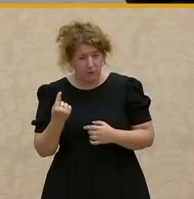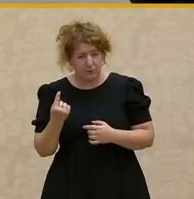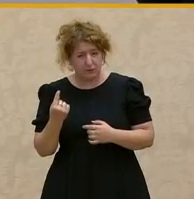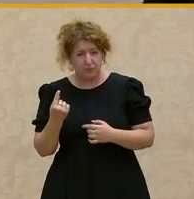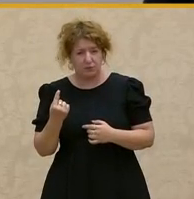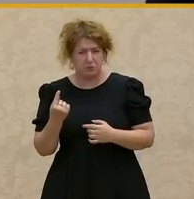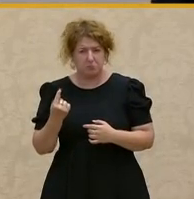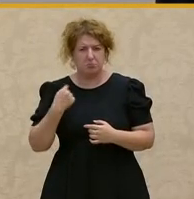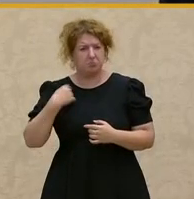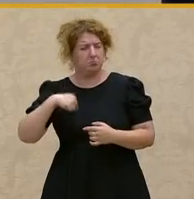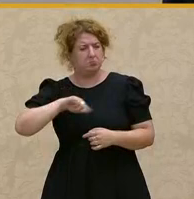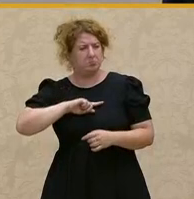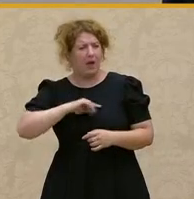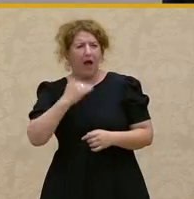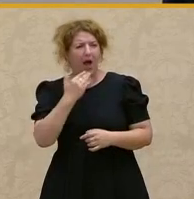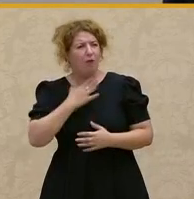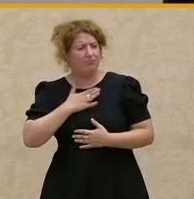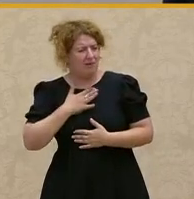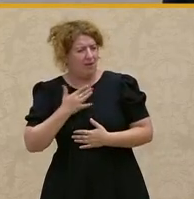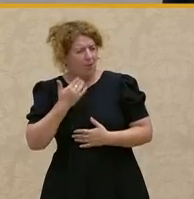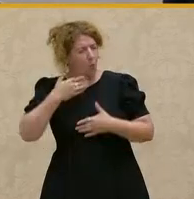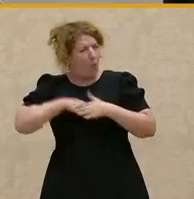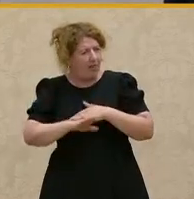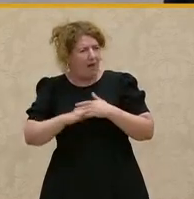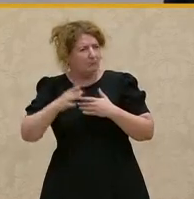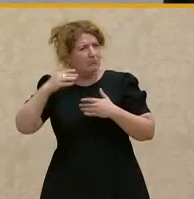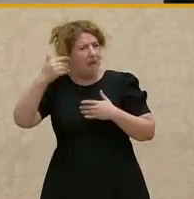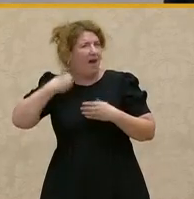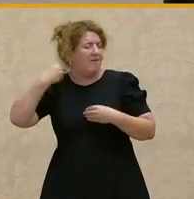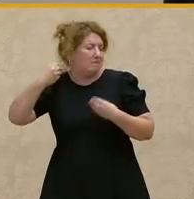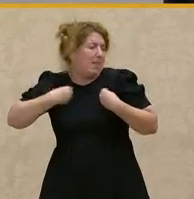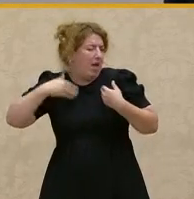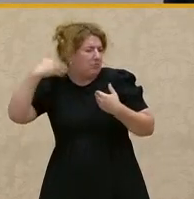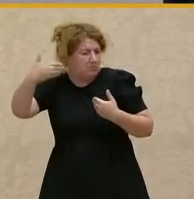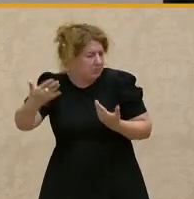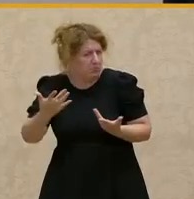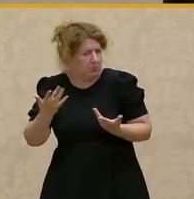llevamos con nosotros algo valioso que podemos aplicar en nuestra vida personal y profesional.